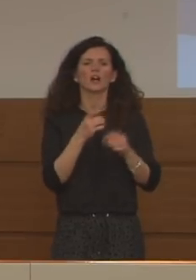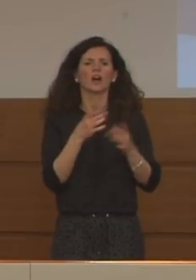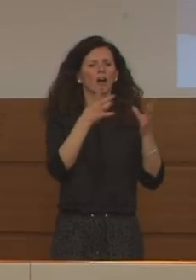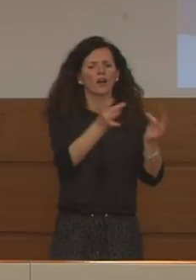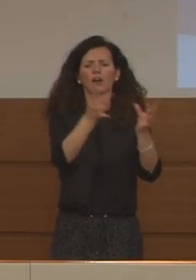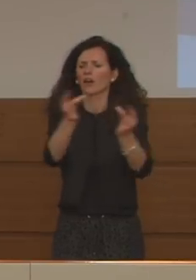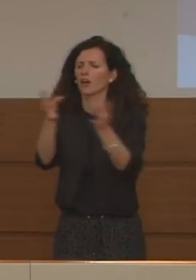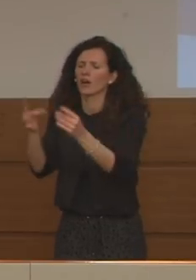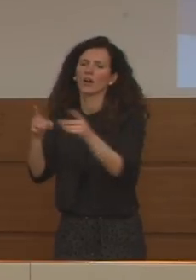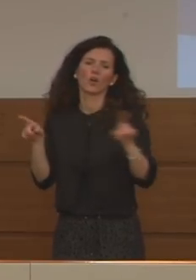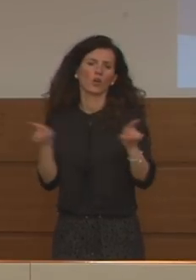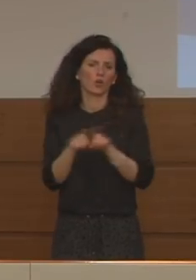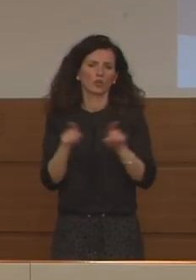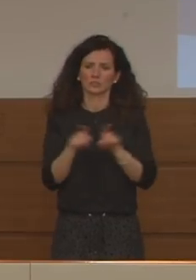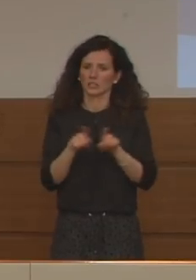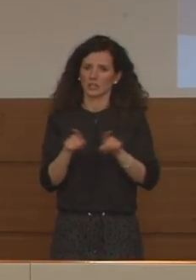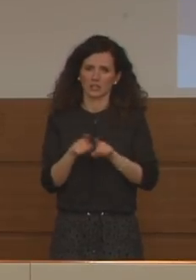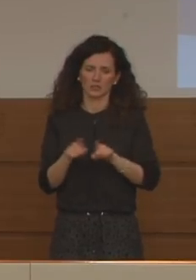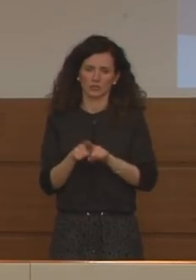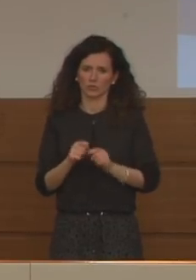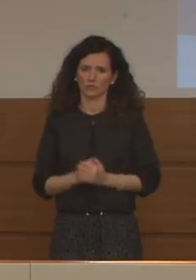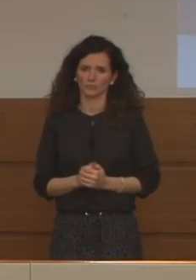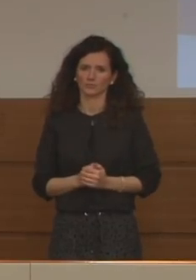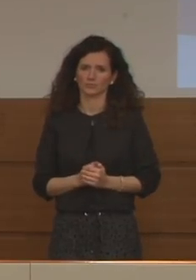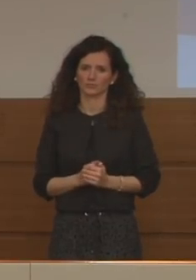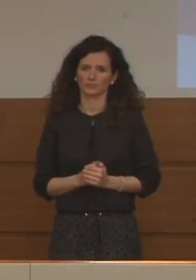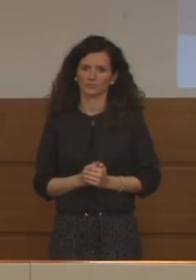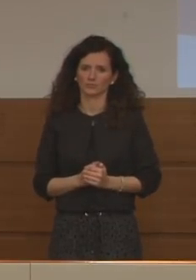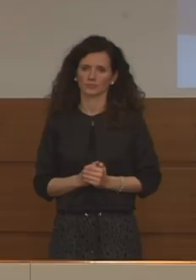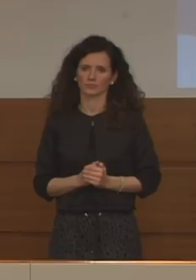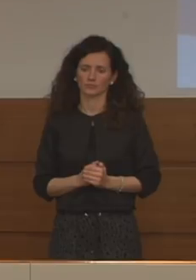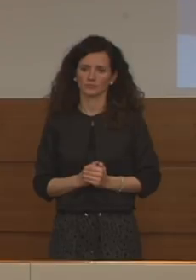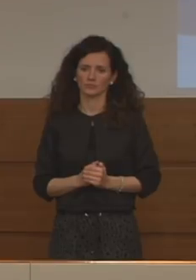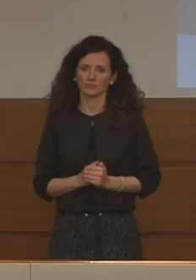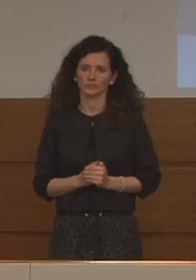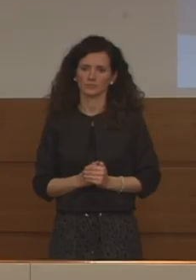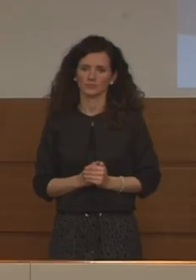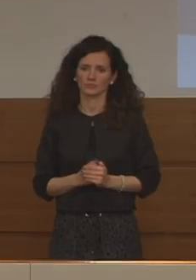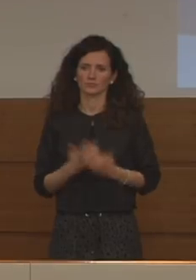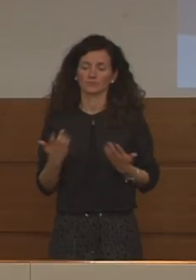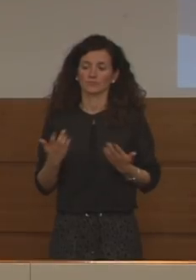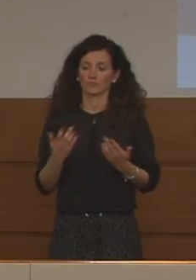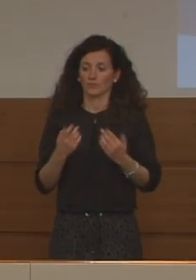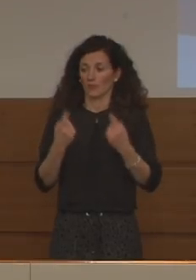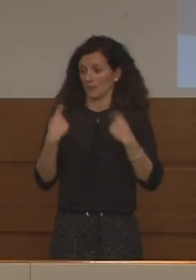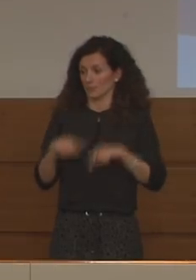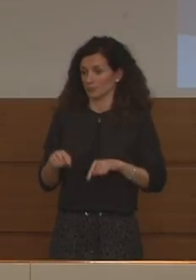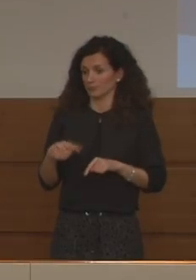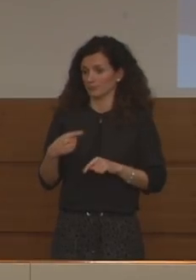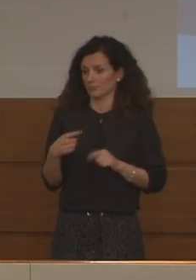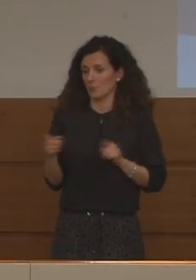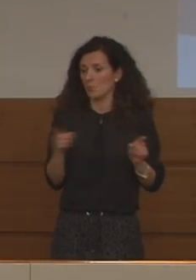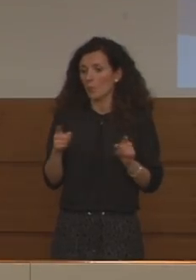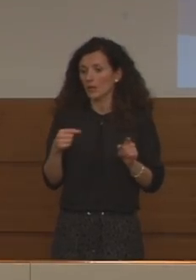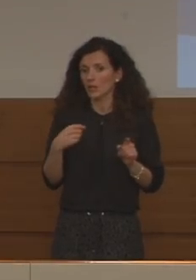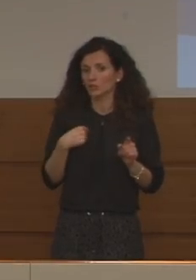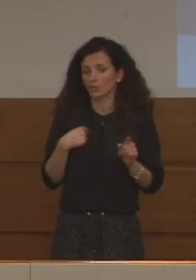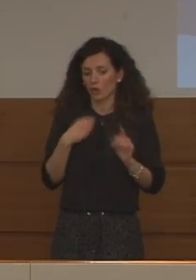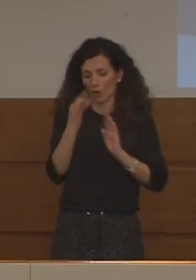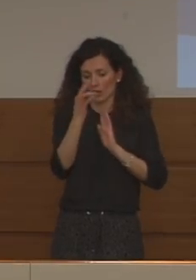credo che veramente al momento questi dati però non devono farci rassicurare,